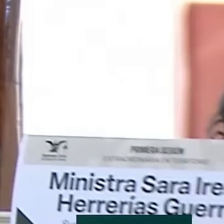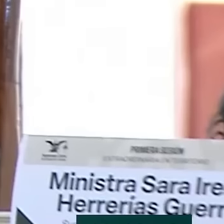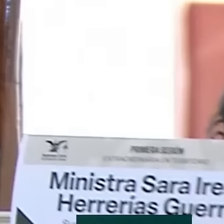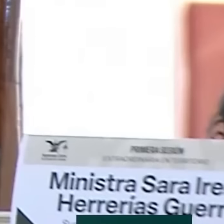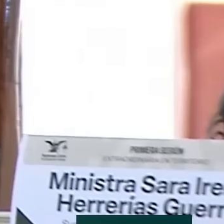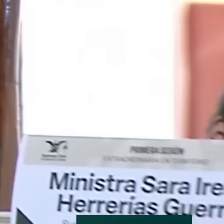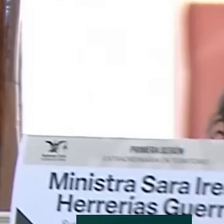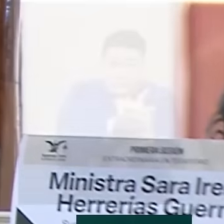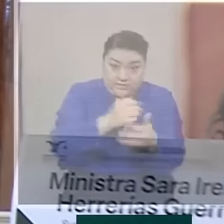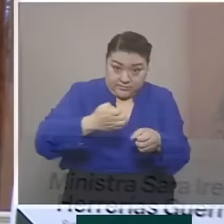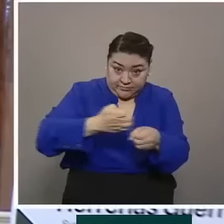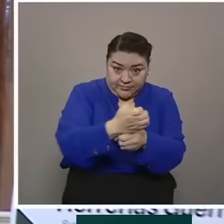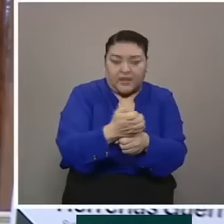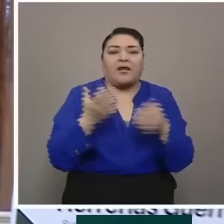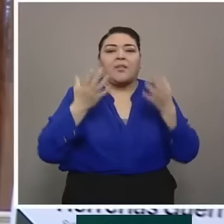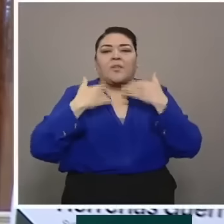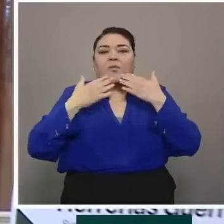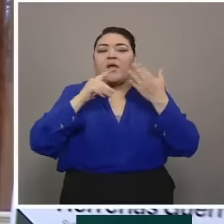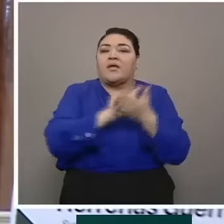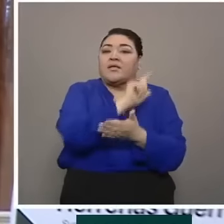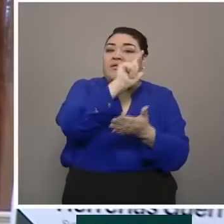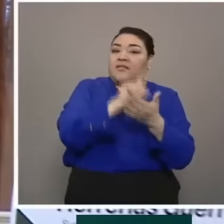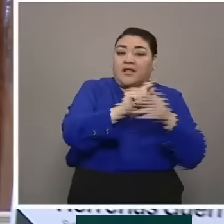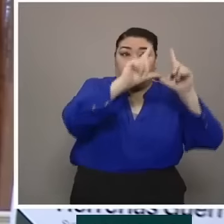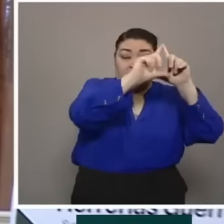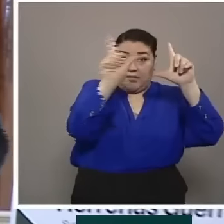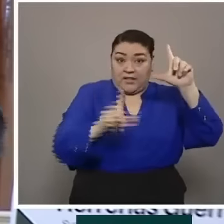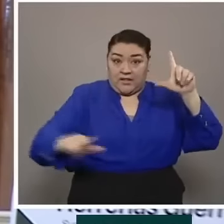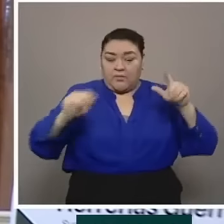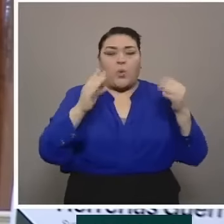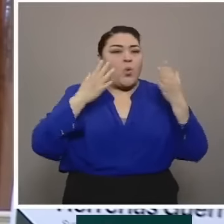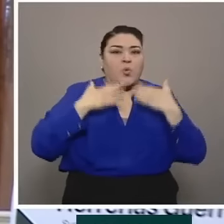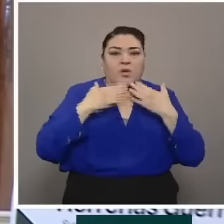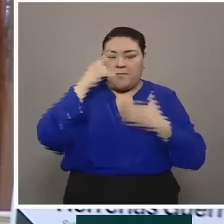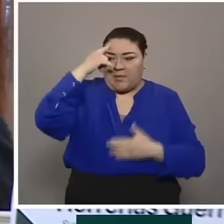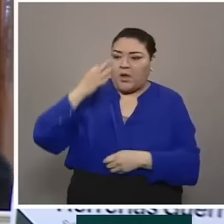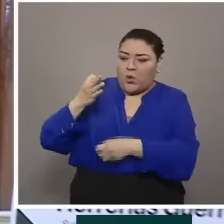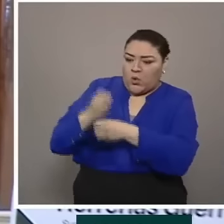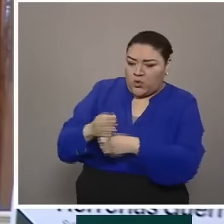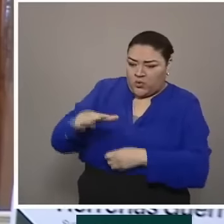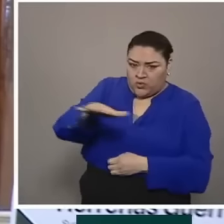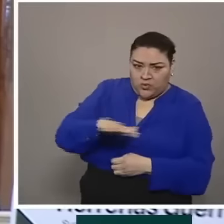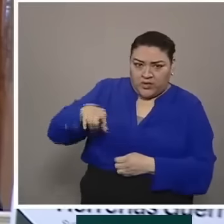pueblos indígenas transitar al esquema de autogobierno como lo solicita la Candelaria.